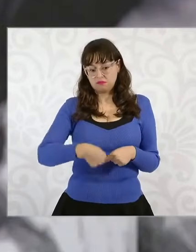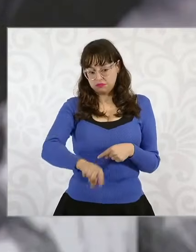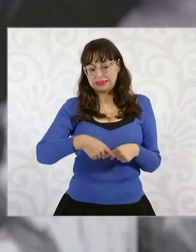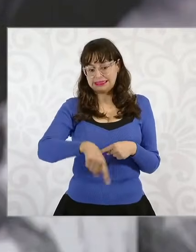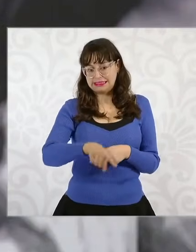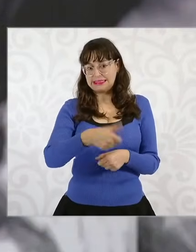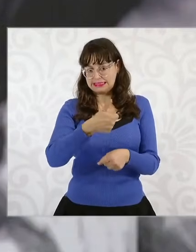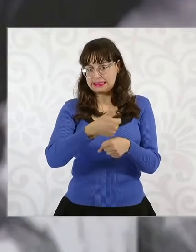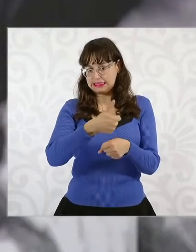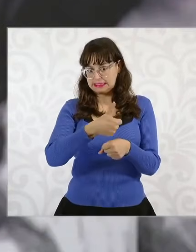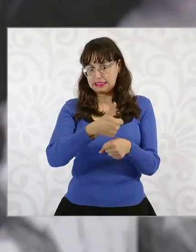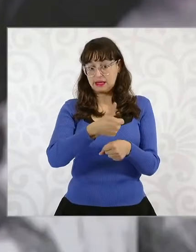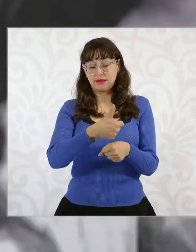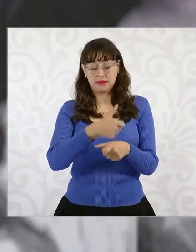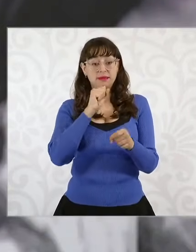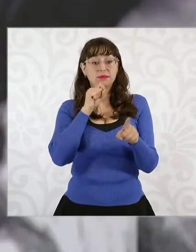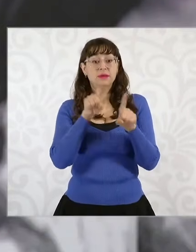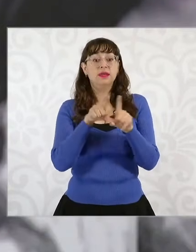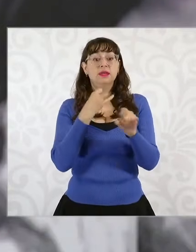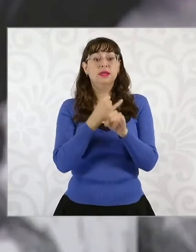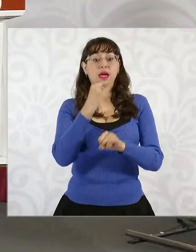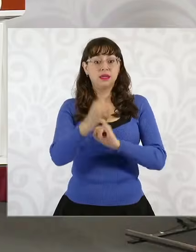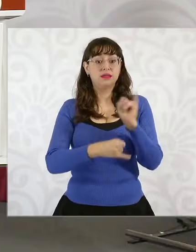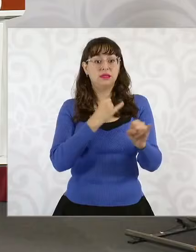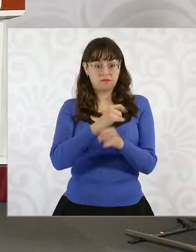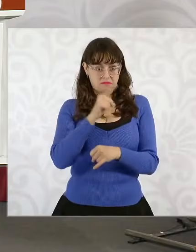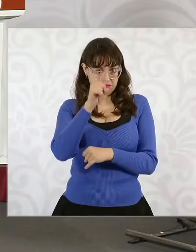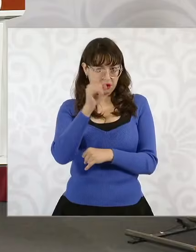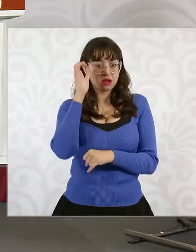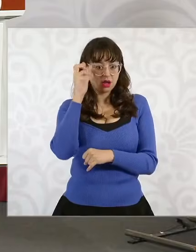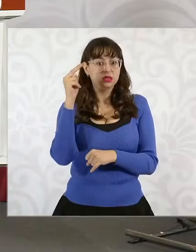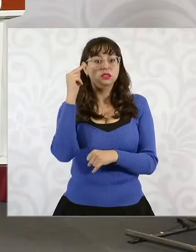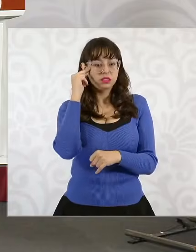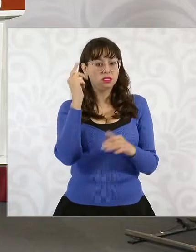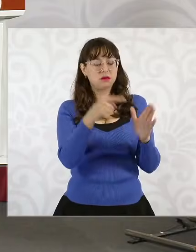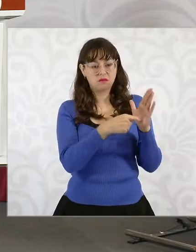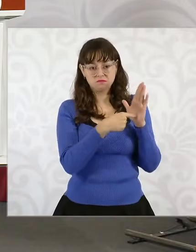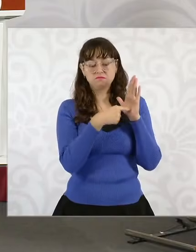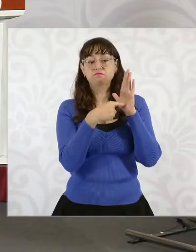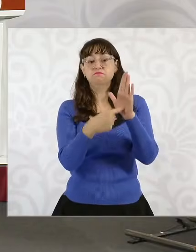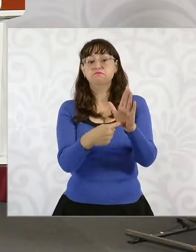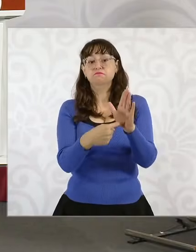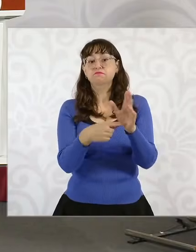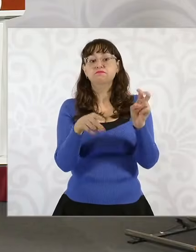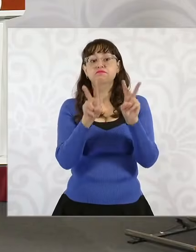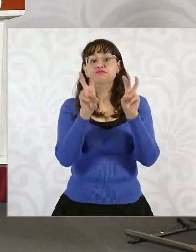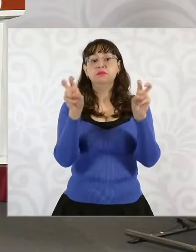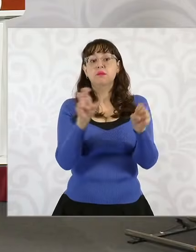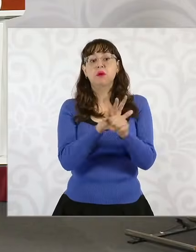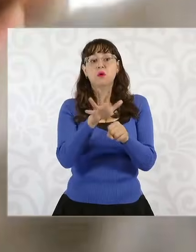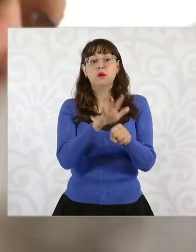que también es una exposición internacional que se ha ido a China, que se titula Espacios